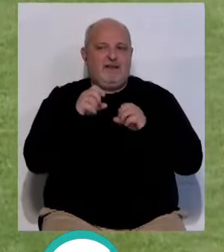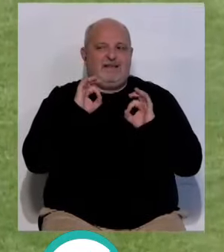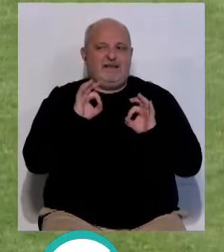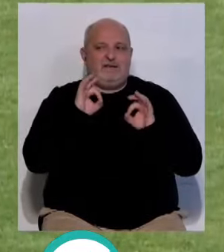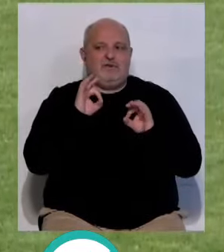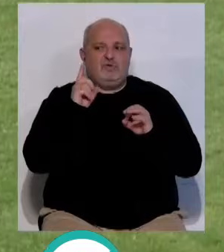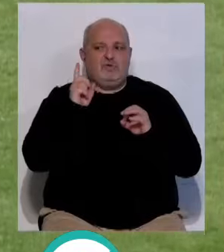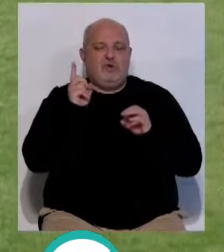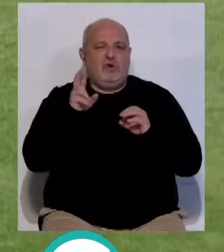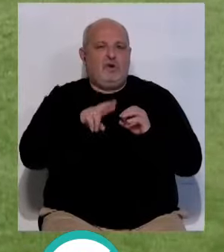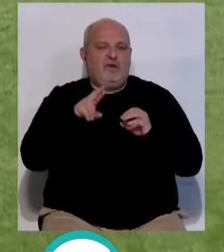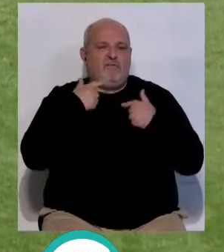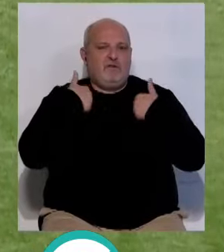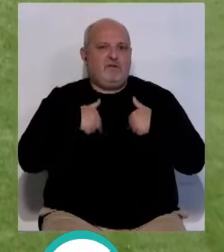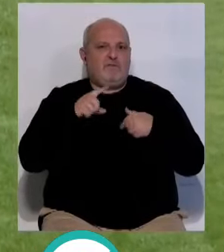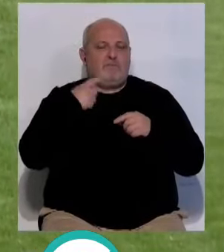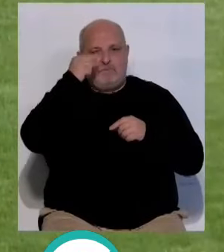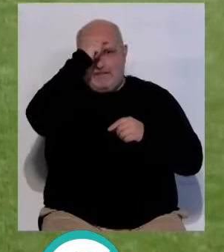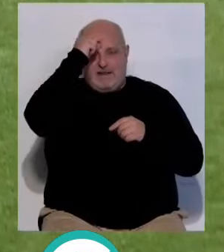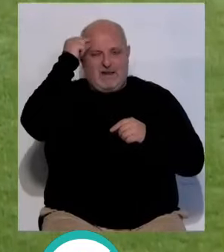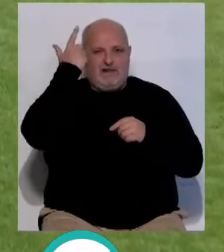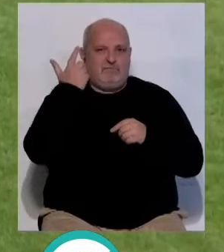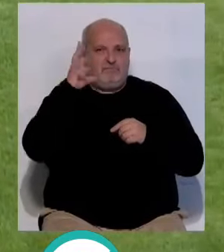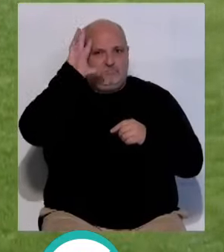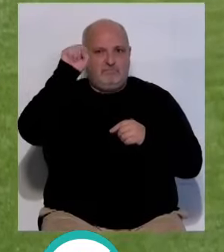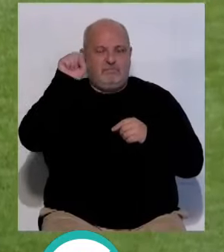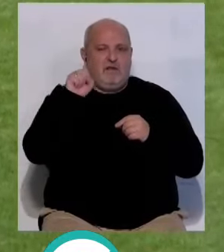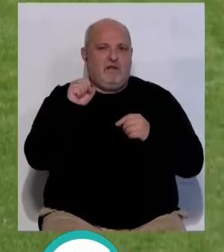solo la recuperación física sino también la mental no la cabeza te tiene que acompañar y volver a